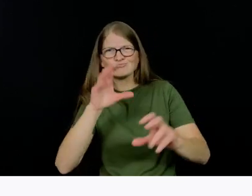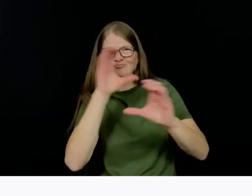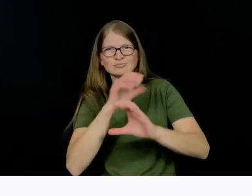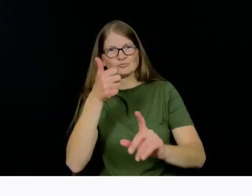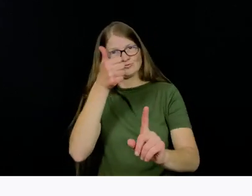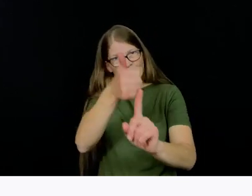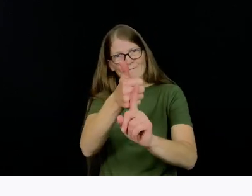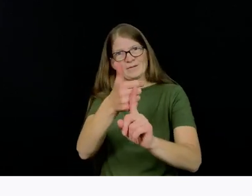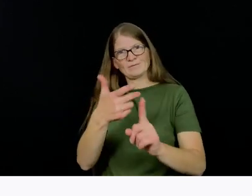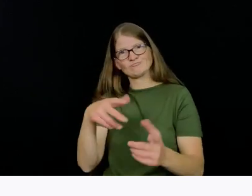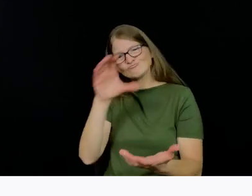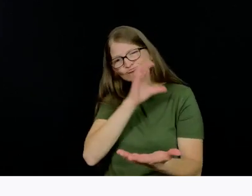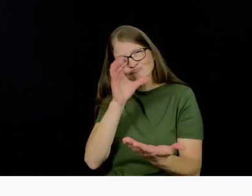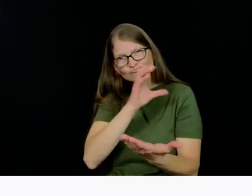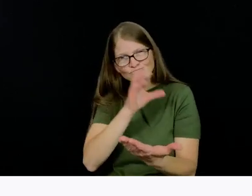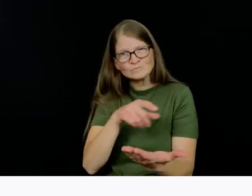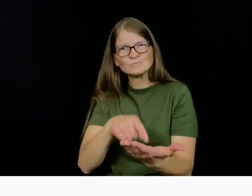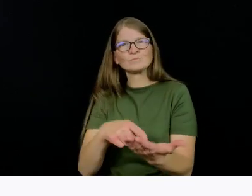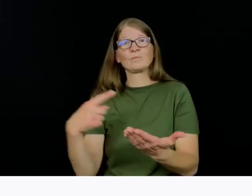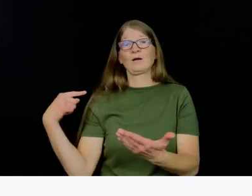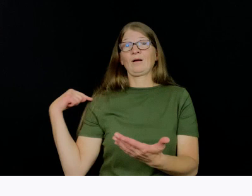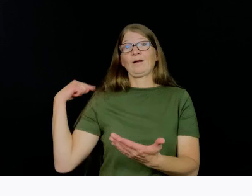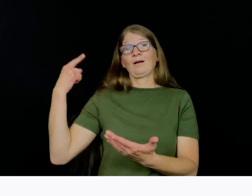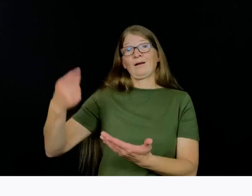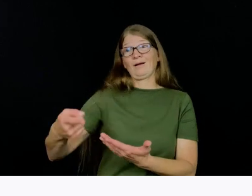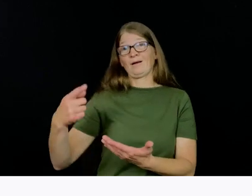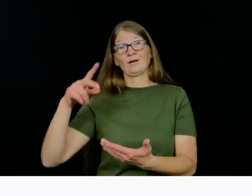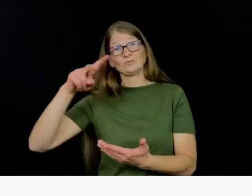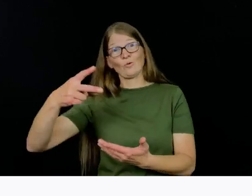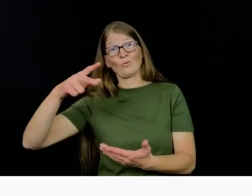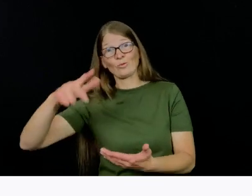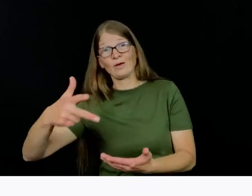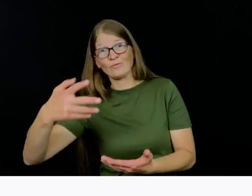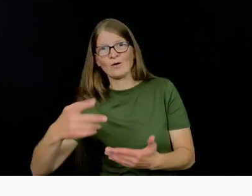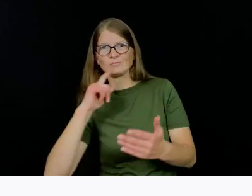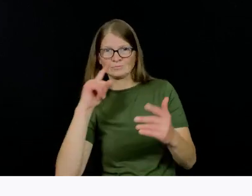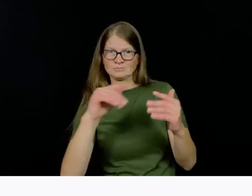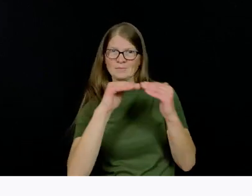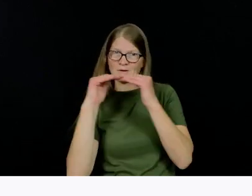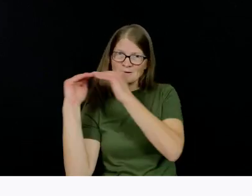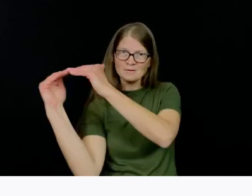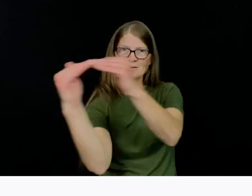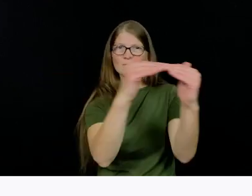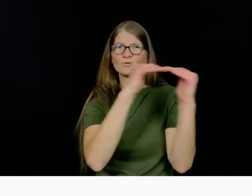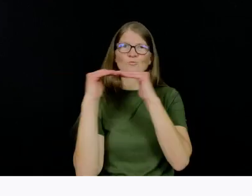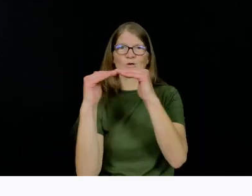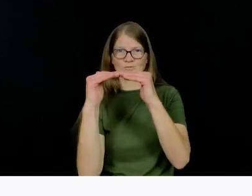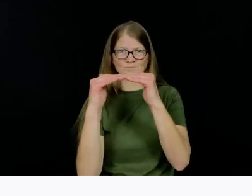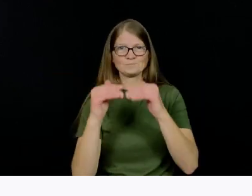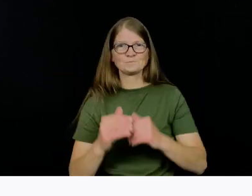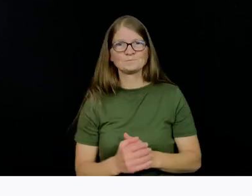يتم تطبيق عوامل وسياسات التصنيف بشكل عادل على جميع مواقع الويب وقد أدى ذلك إلى وصول واسع النطاق